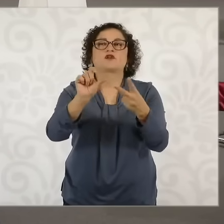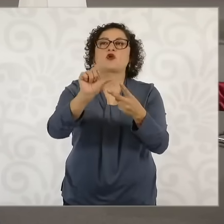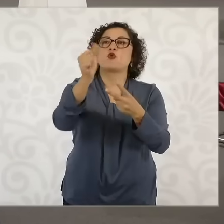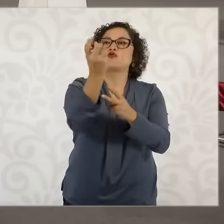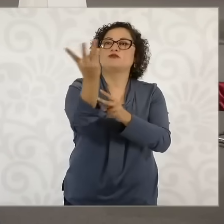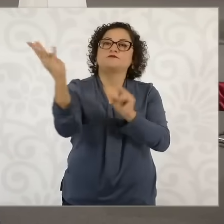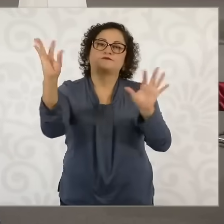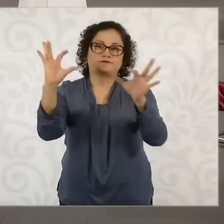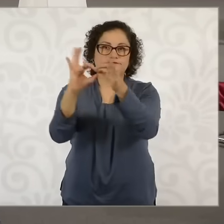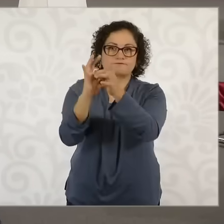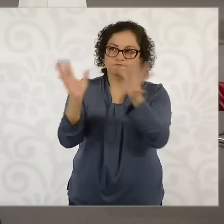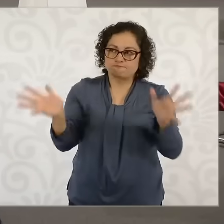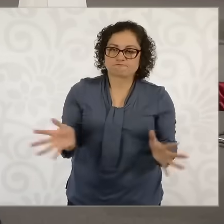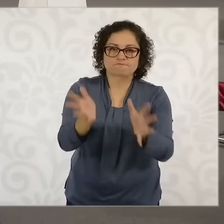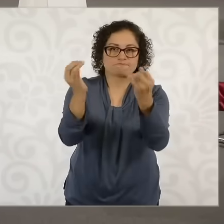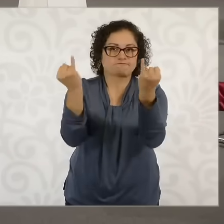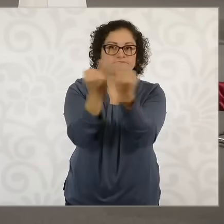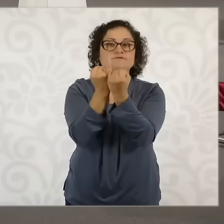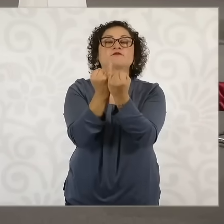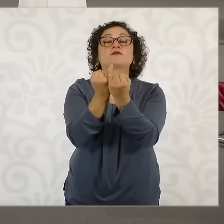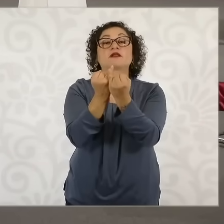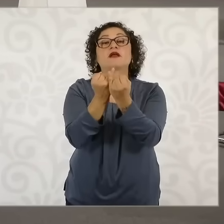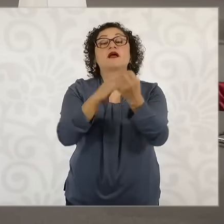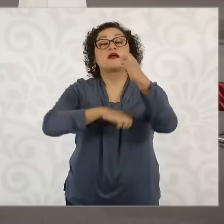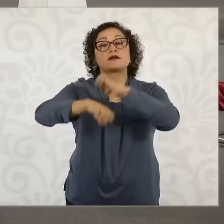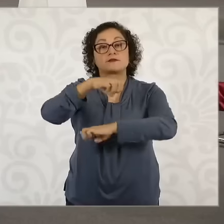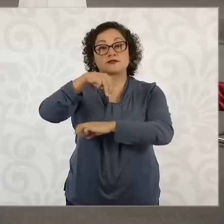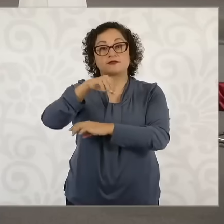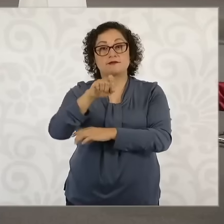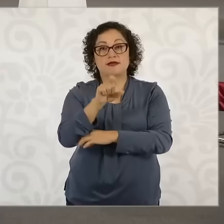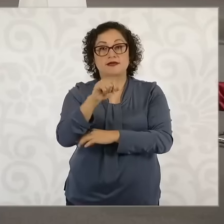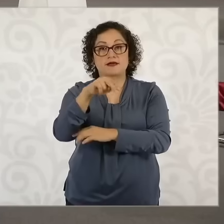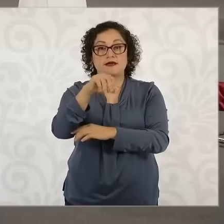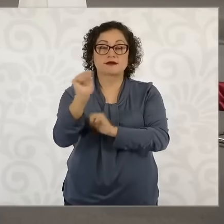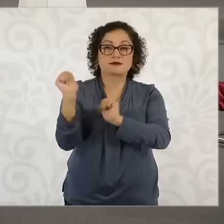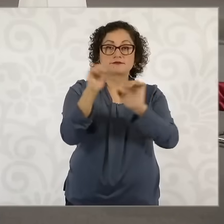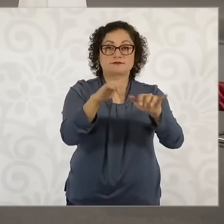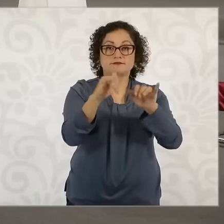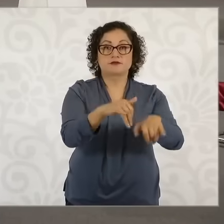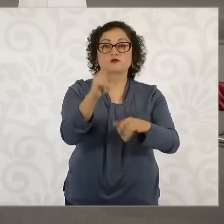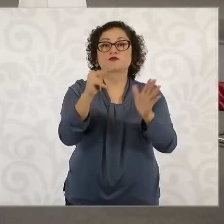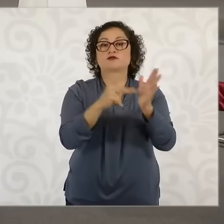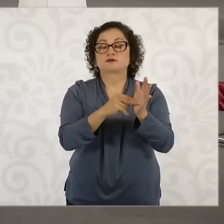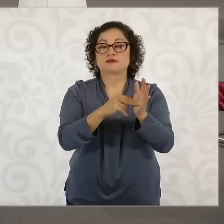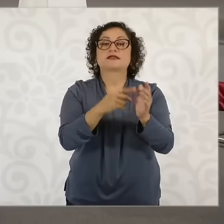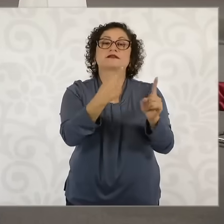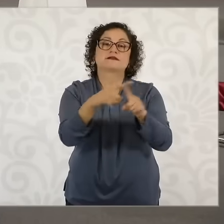Aquí mexicana estará generando 2,100 empleos directos y más de 8,000 empleos indirectos.